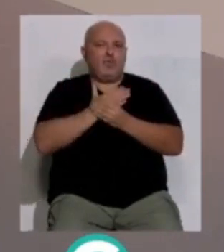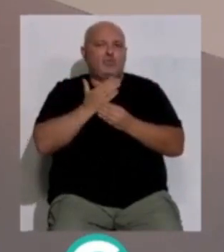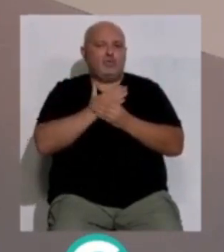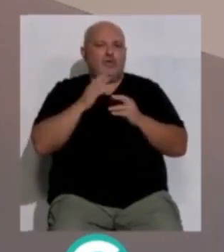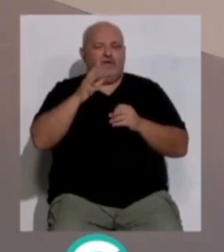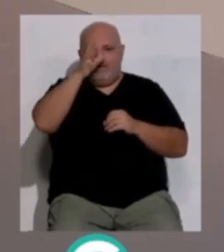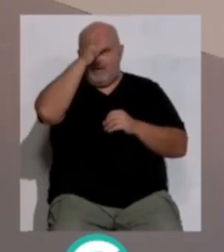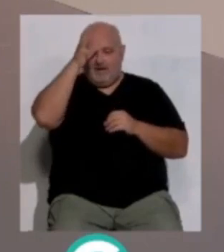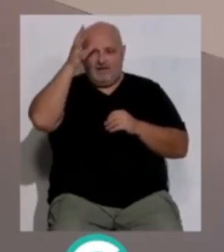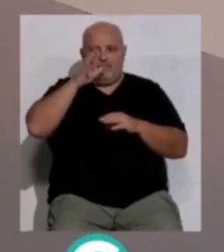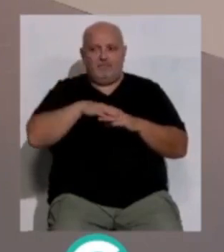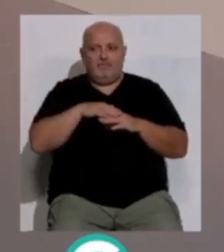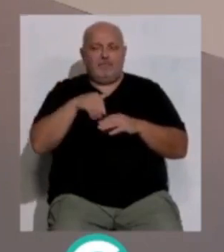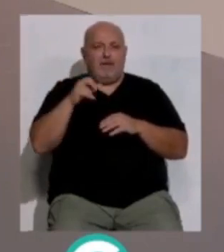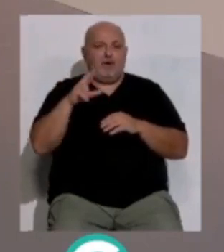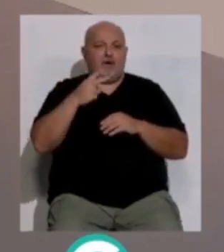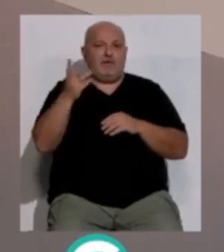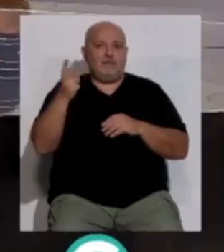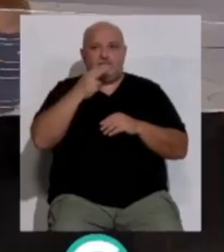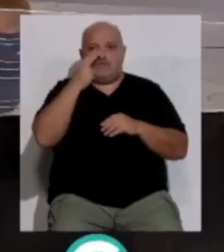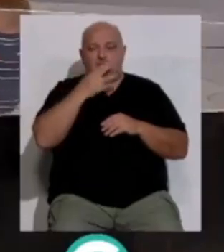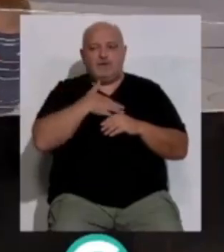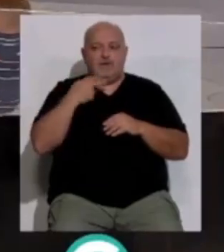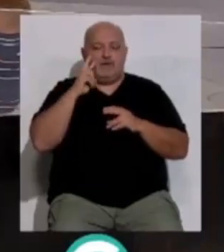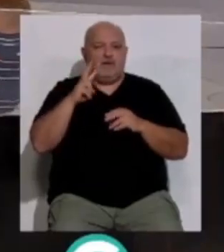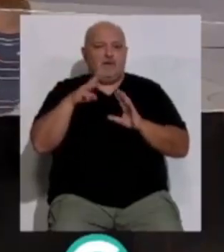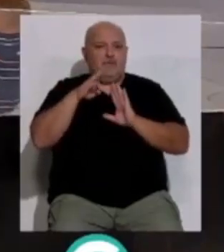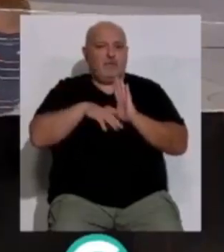verano maor aquellos que estén interesados y que estén viendo ahora mismo el programa